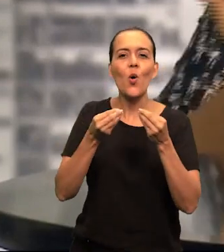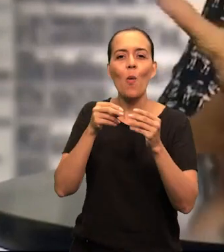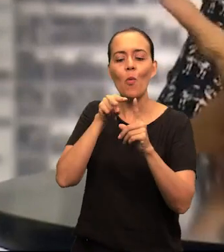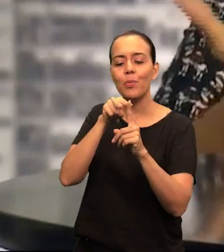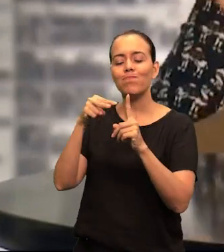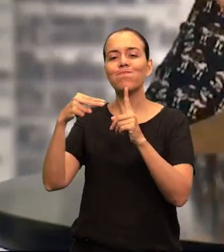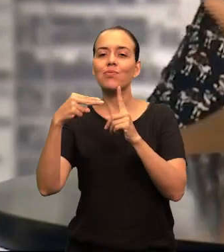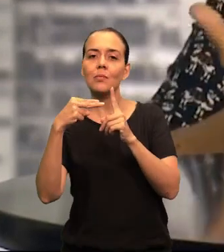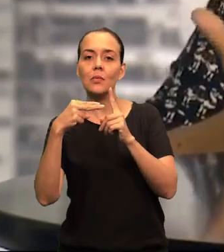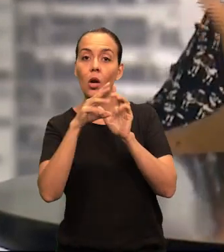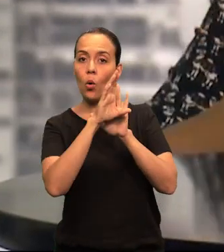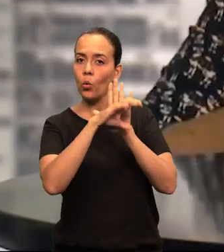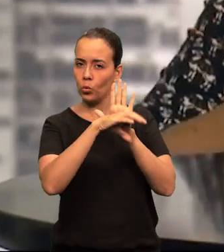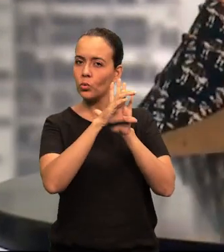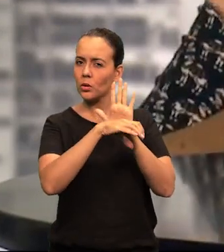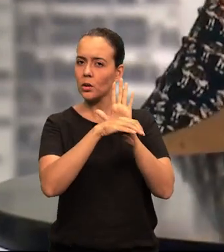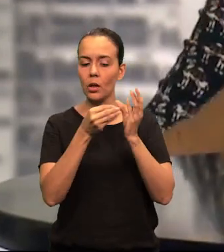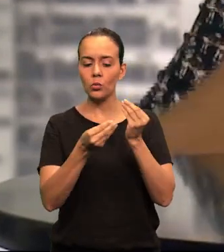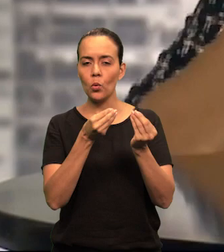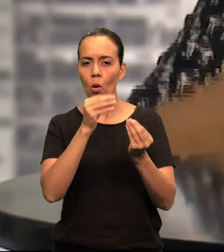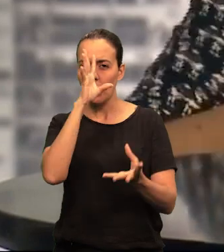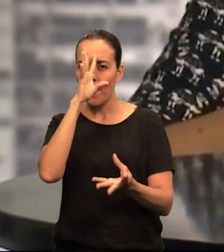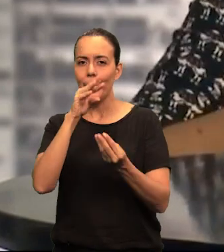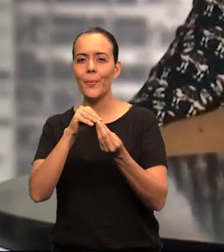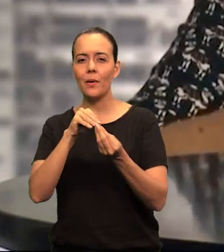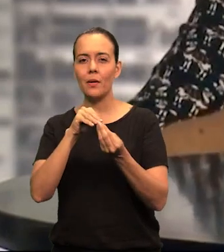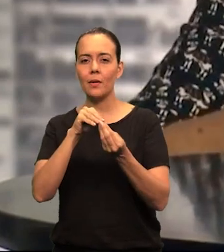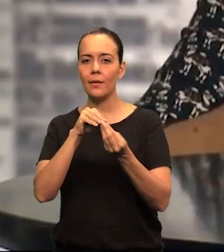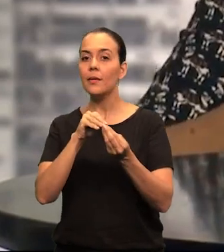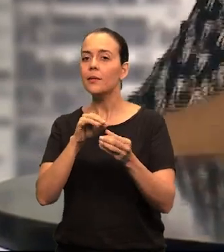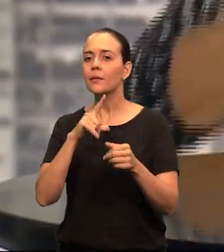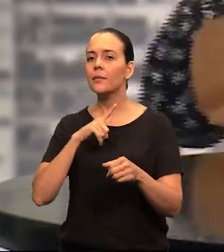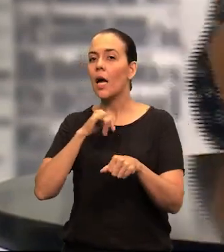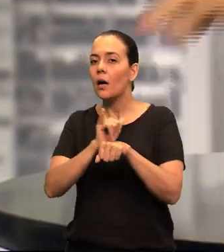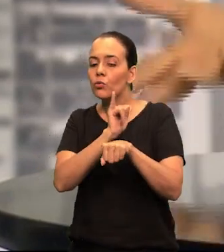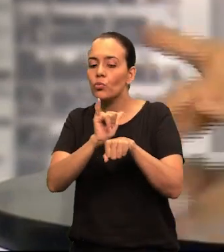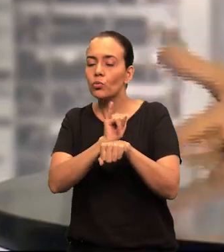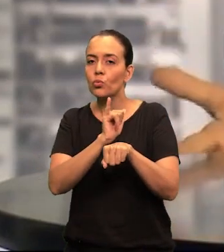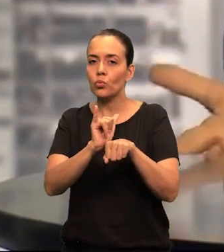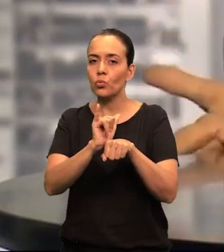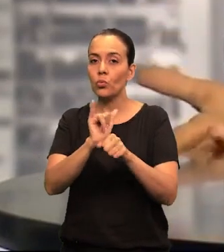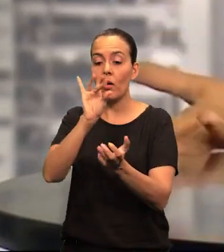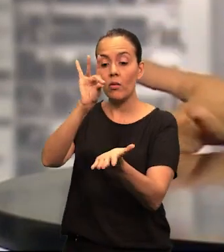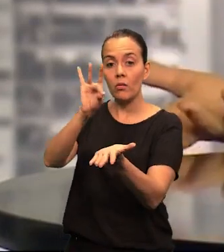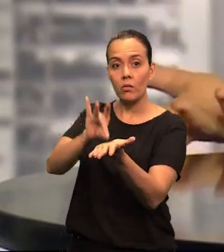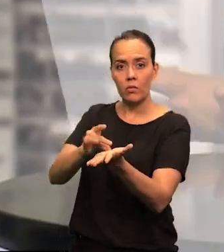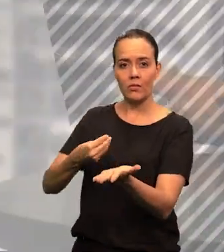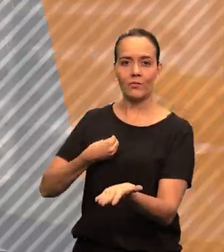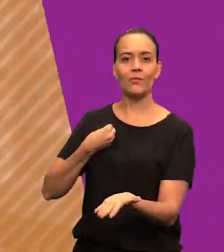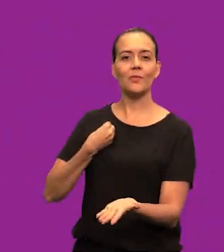Então, os conceitos, as interpretações estruturam a maneira como você olha para a realidade.